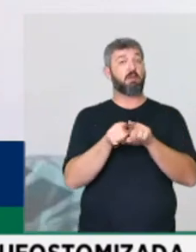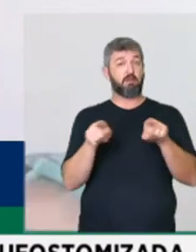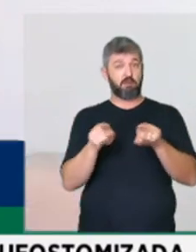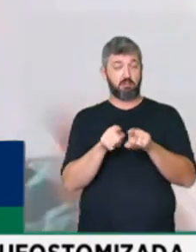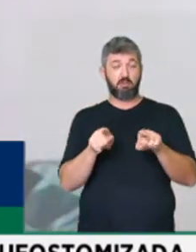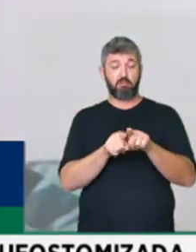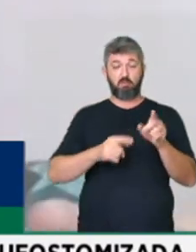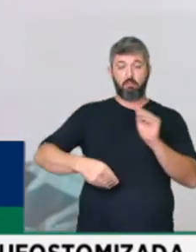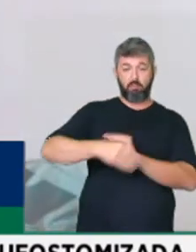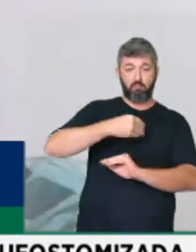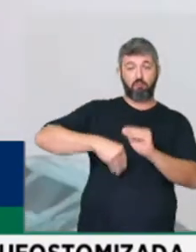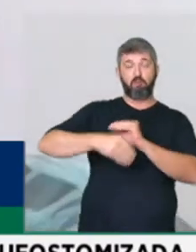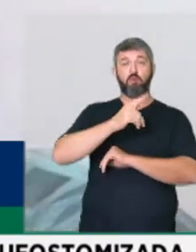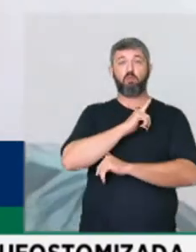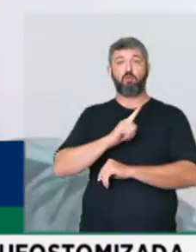É SAÚDE SOB OS MAIS VARIADOS